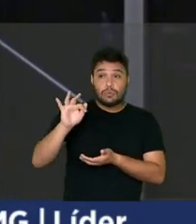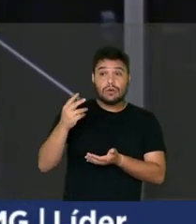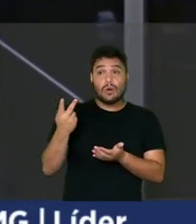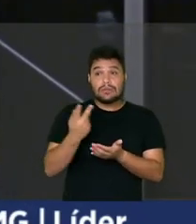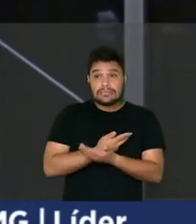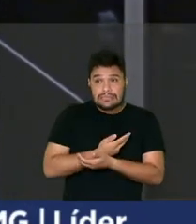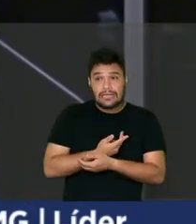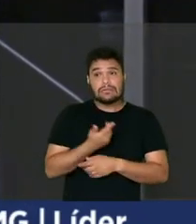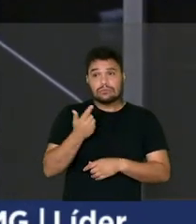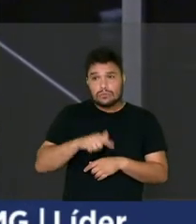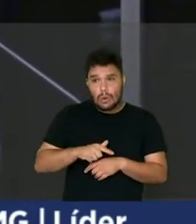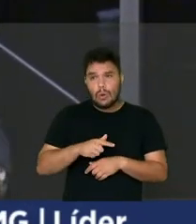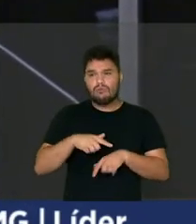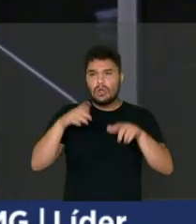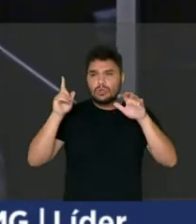OS DESASTRES NATURAIS. ENTÃO